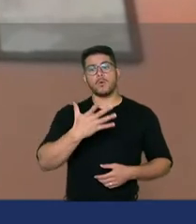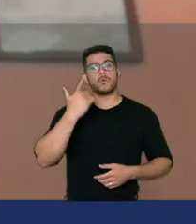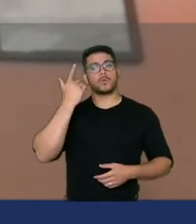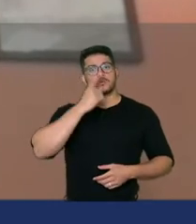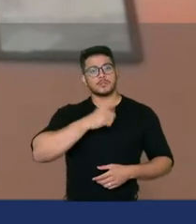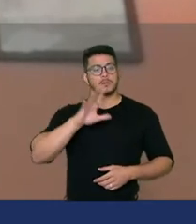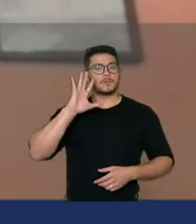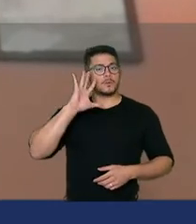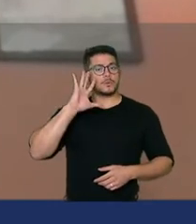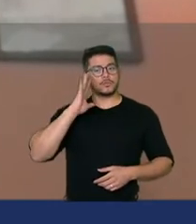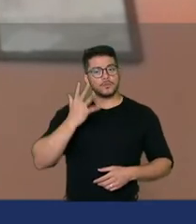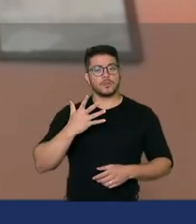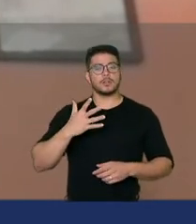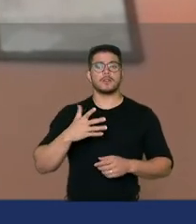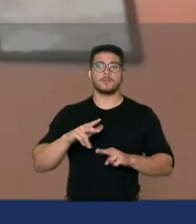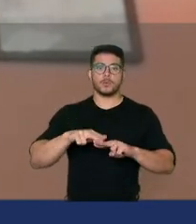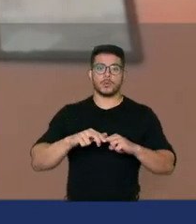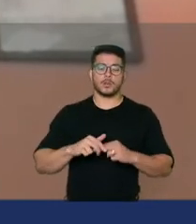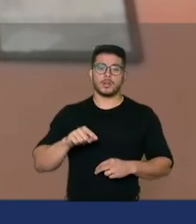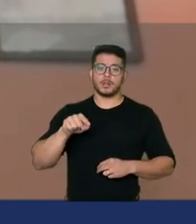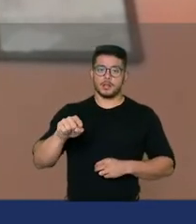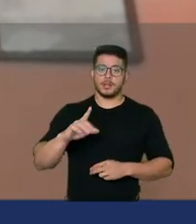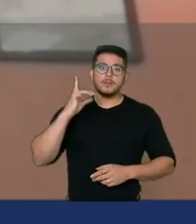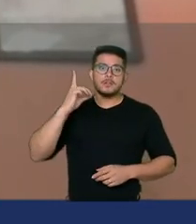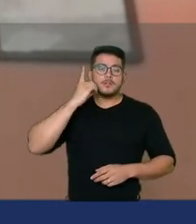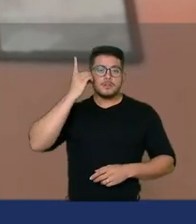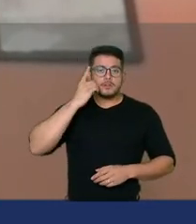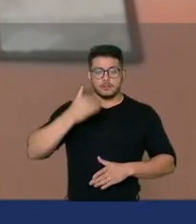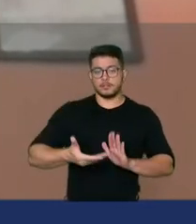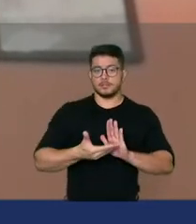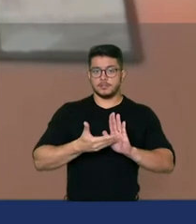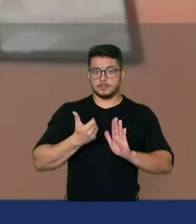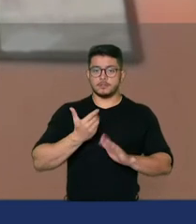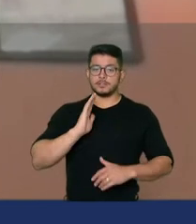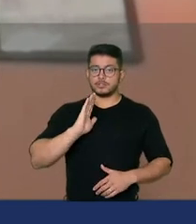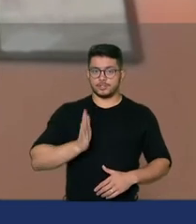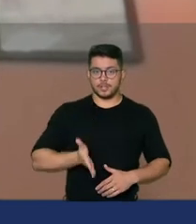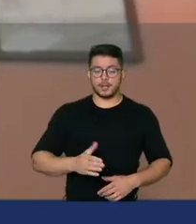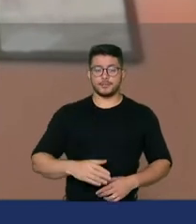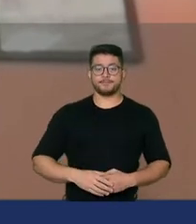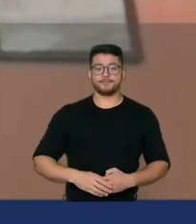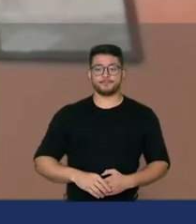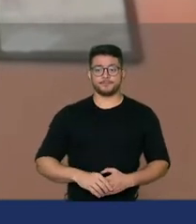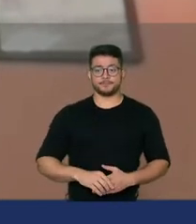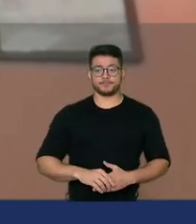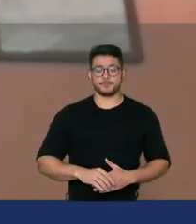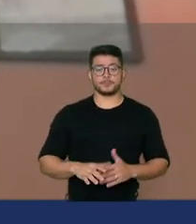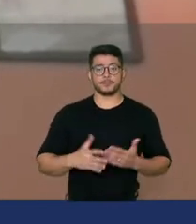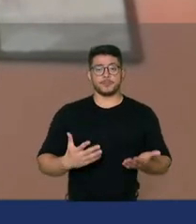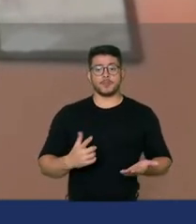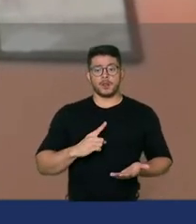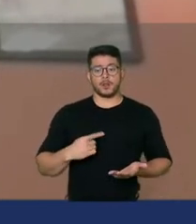ACUMULANDO, ACUMULANDO NUNCA SAI DAÍ, FELIZMENTE NÃO FOI NECESSÁRIO O DESTAQUE DO NOVO PORQUE O PRÓPRIO DEPUTADO CELSO SABINO, RETIROU DO SEU RELATÓRIO ESSA PREVISÃO. E